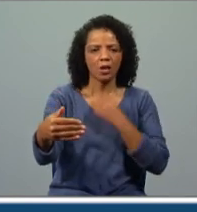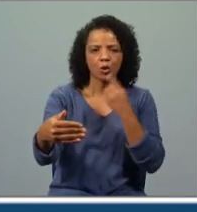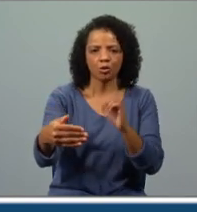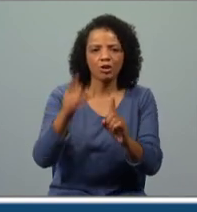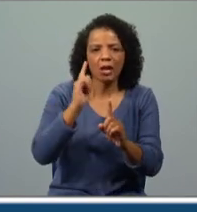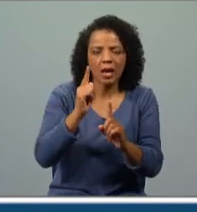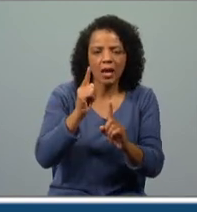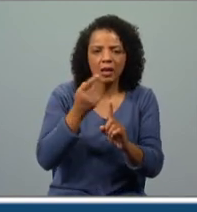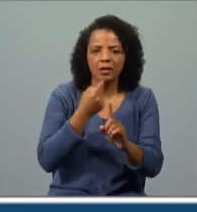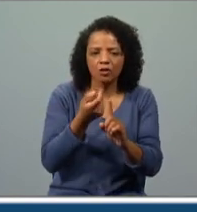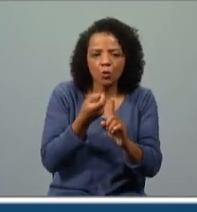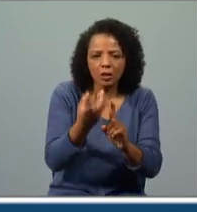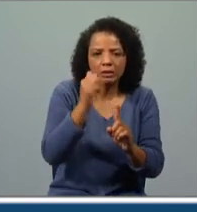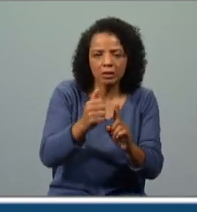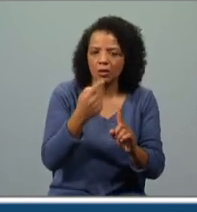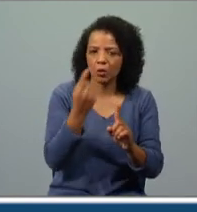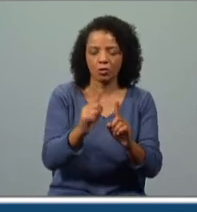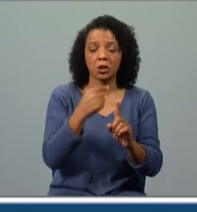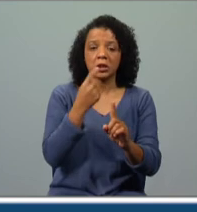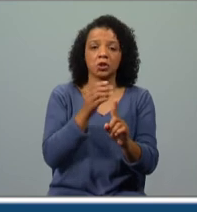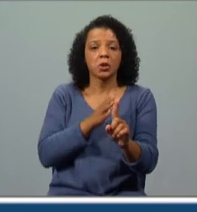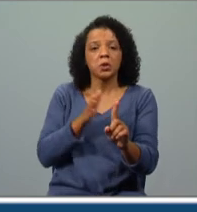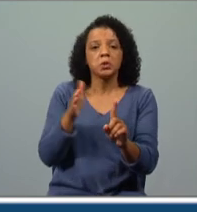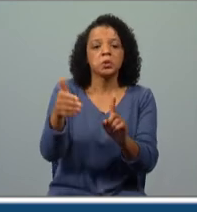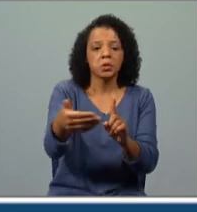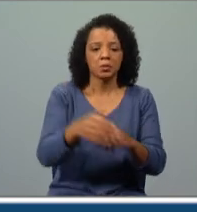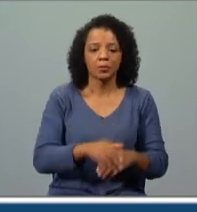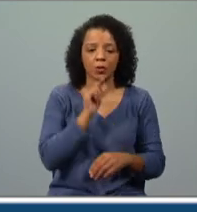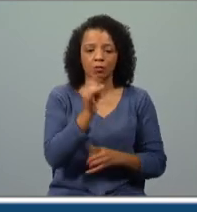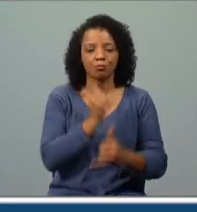que não dá quantidade precisa referem-se ao nome que substituir sem o de 沒有給出精確數量的參考替換為不帶 de 的名稱